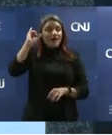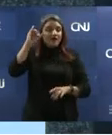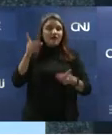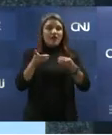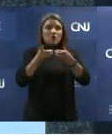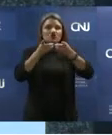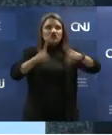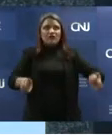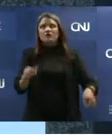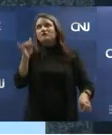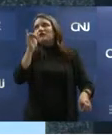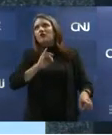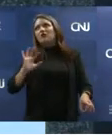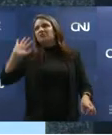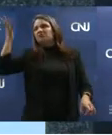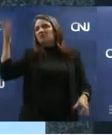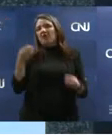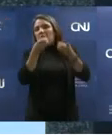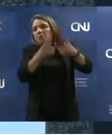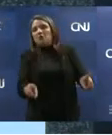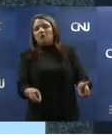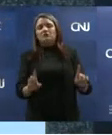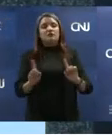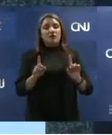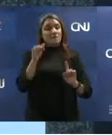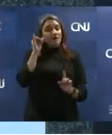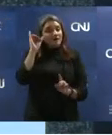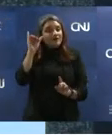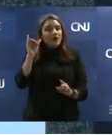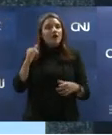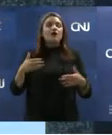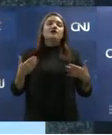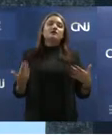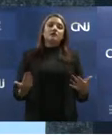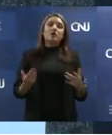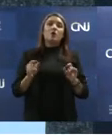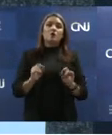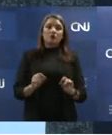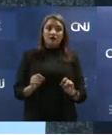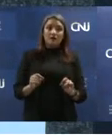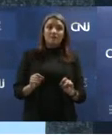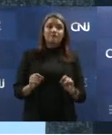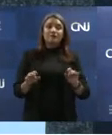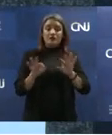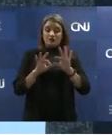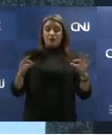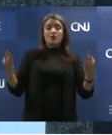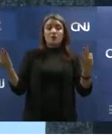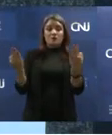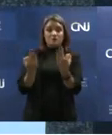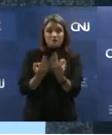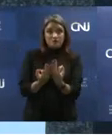Considerando que o exercício adequado do poder familiar é uma condição determinante para o saldo